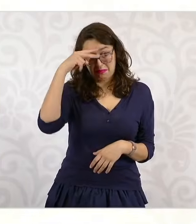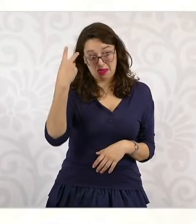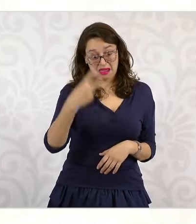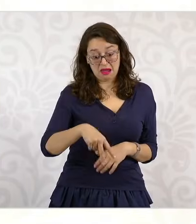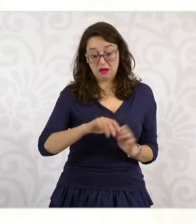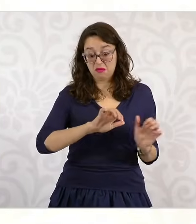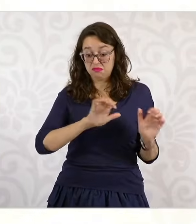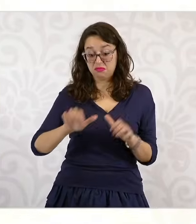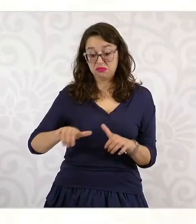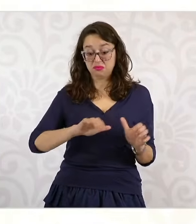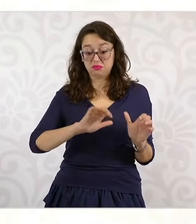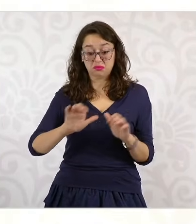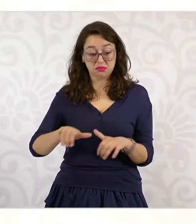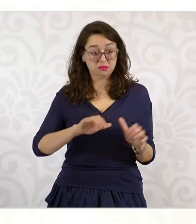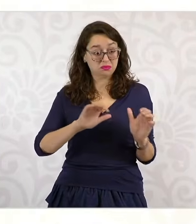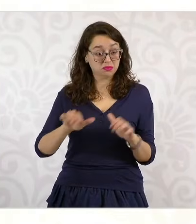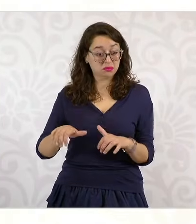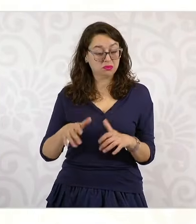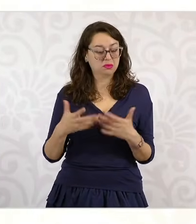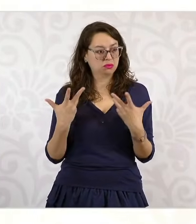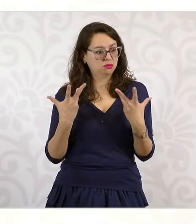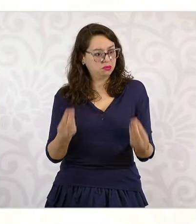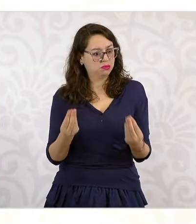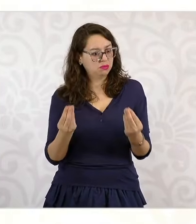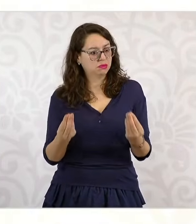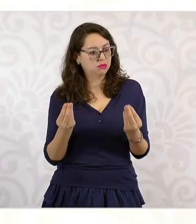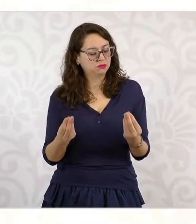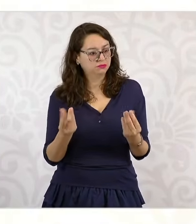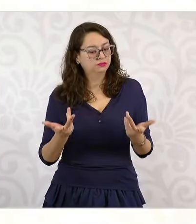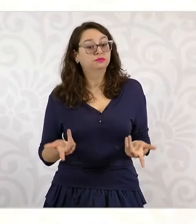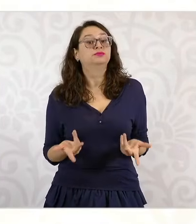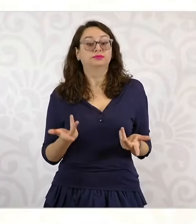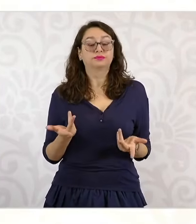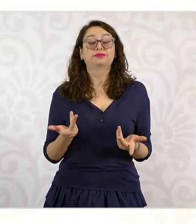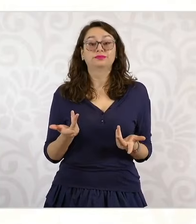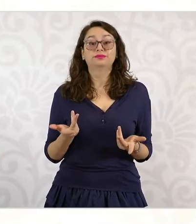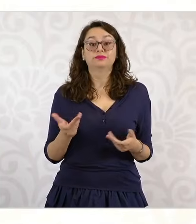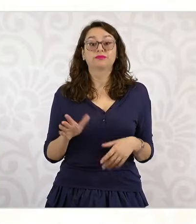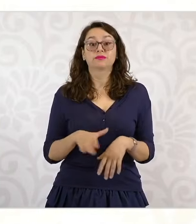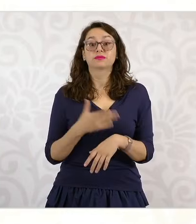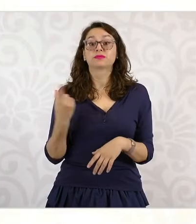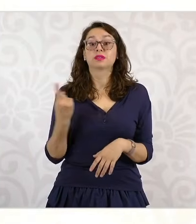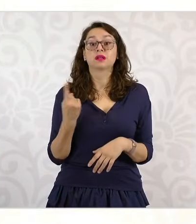a nuestras agencias de de coches, porque ya es una la en español se dice la en inglés,